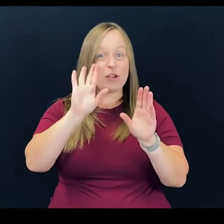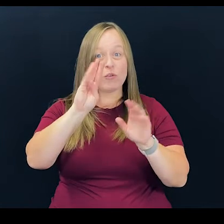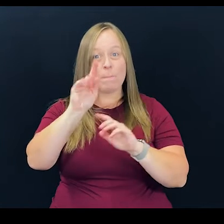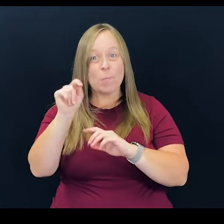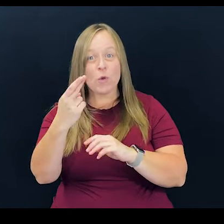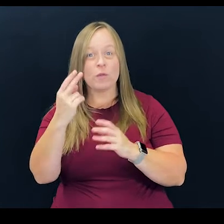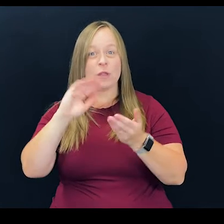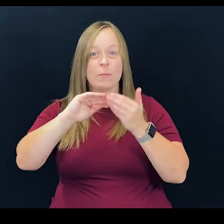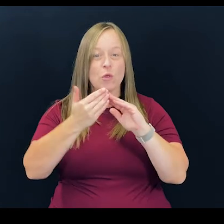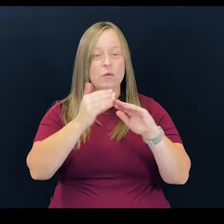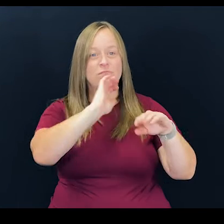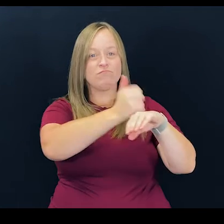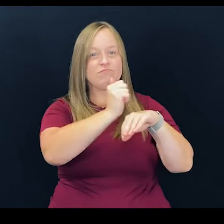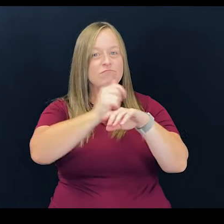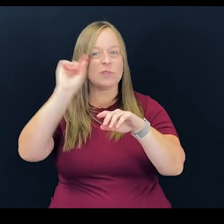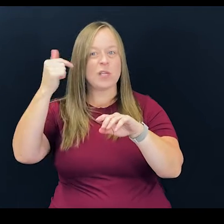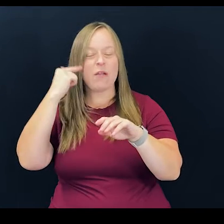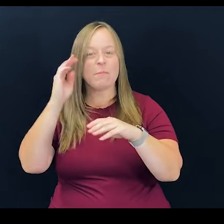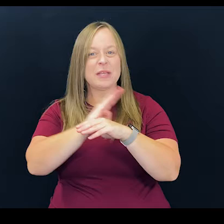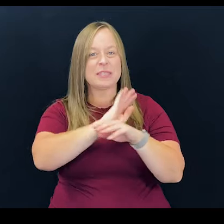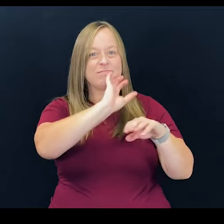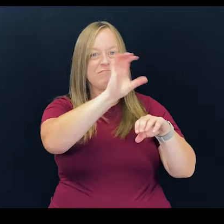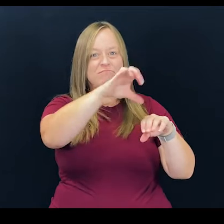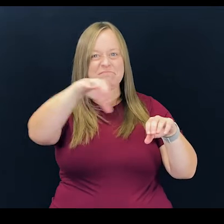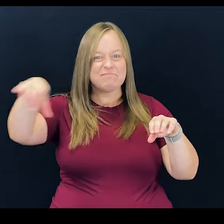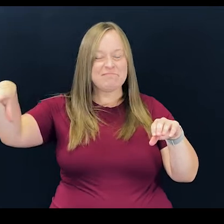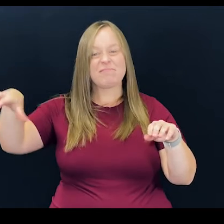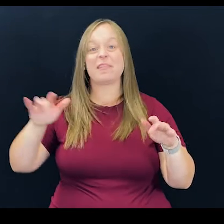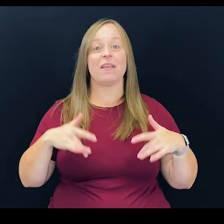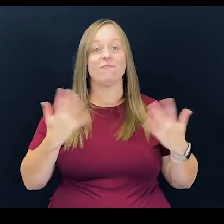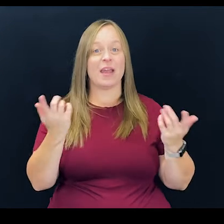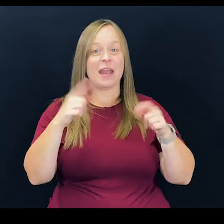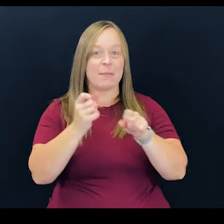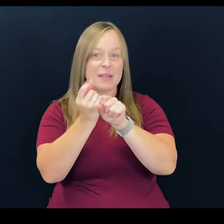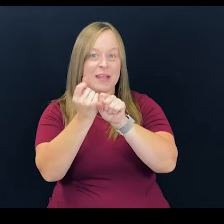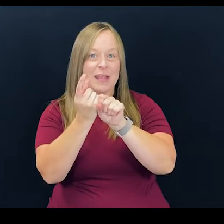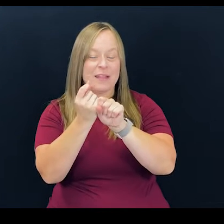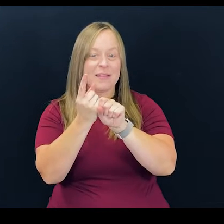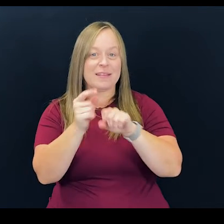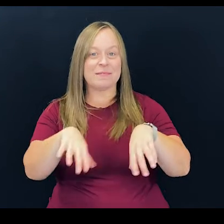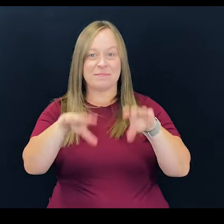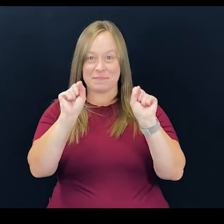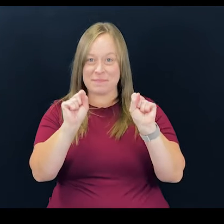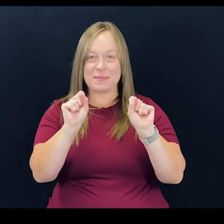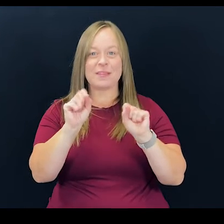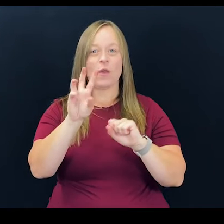para la comunidad, el gobierno y las empresas. El evento ocurre anualmente y se lleva a cabo